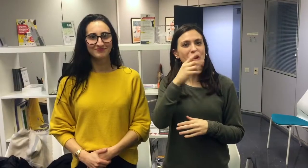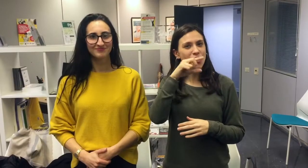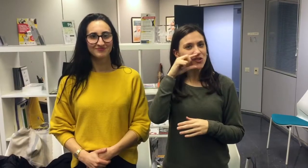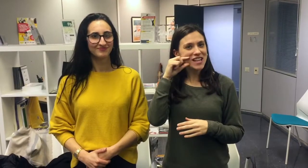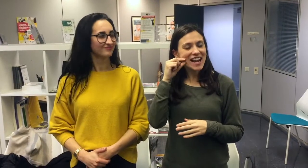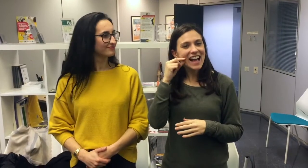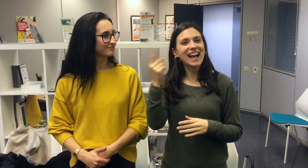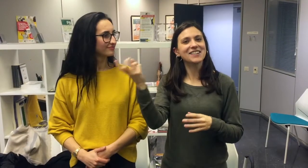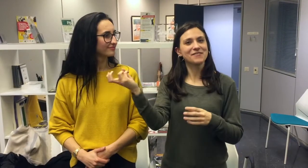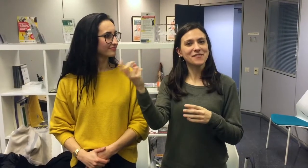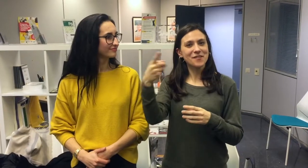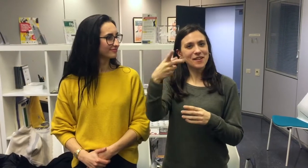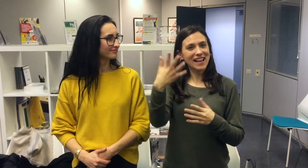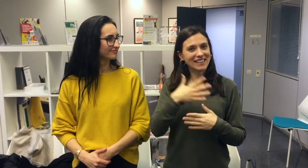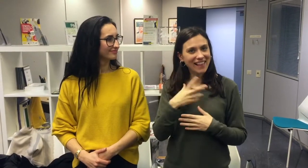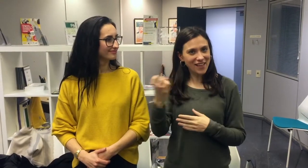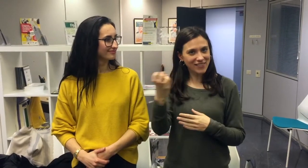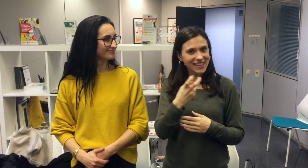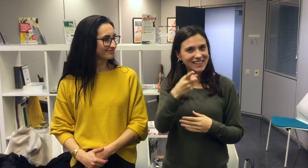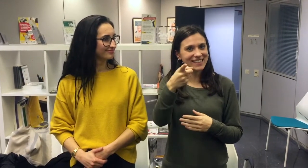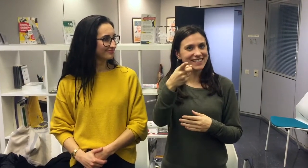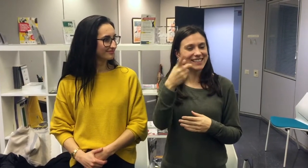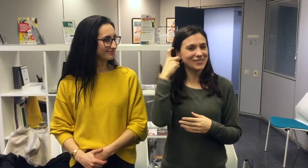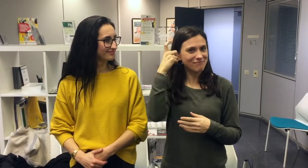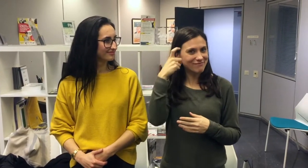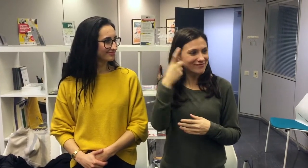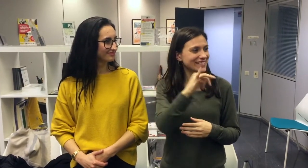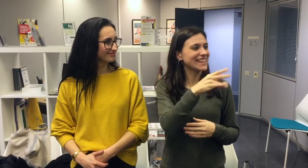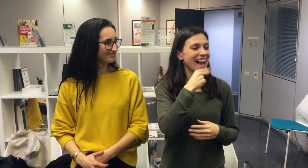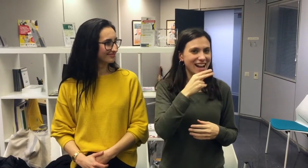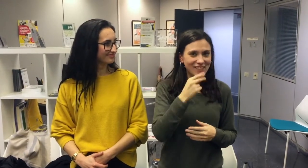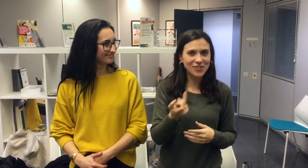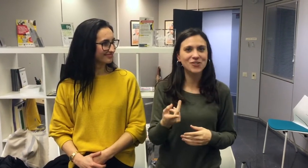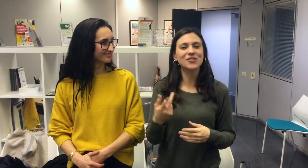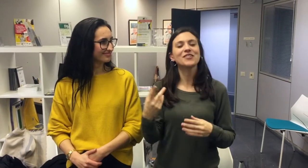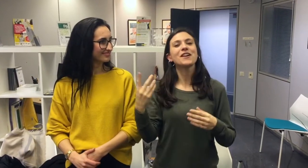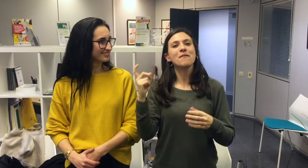Mi signo es éste, y estoy encantada de que hayan venido Miguel y Álvaro [CJS-CNSE].